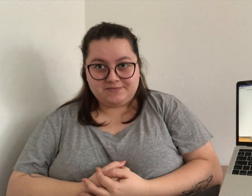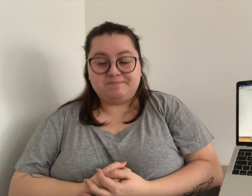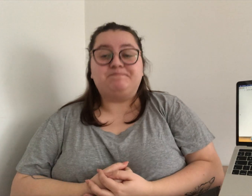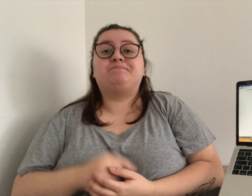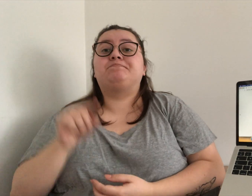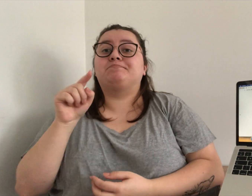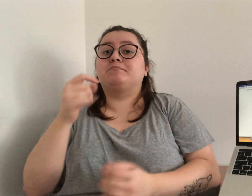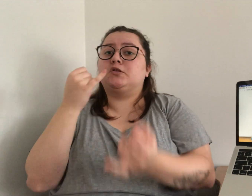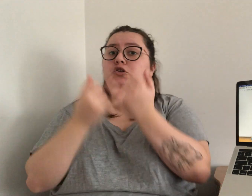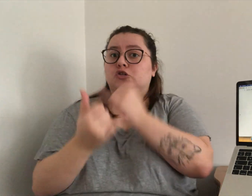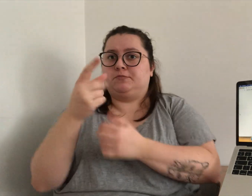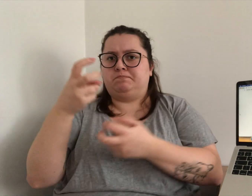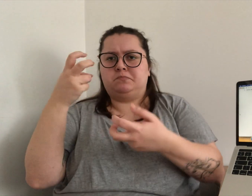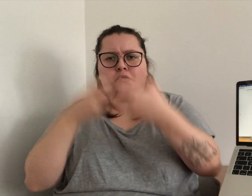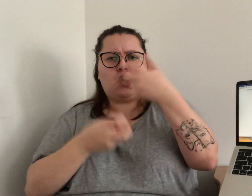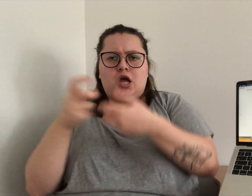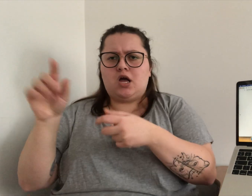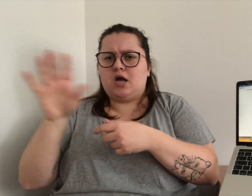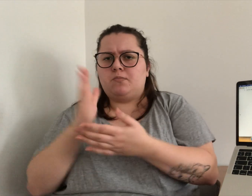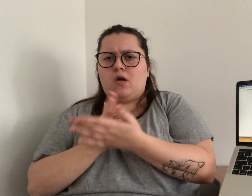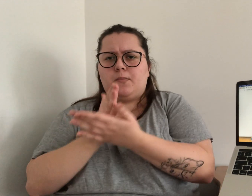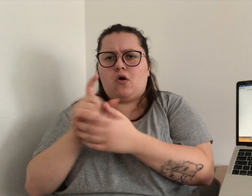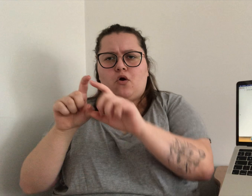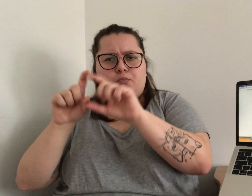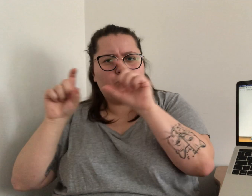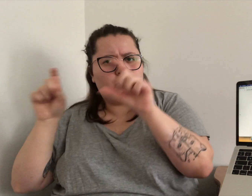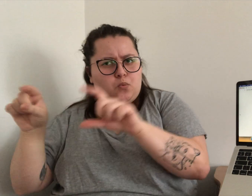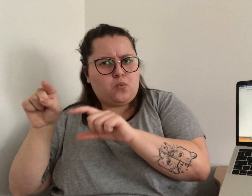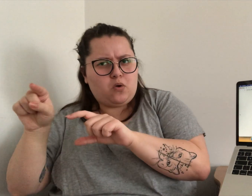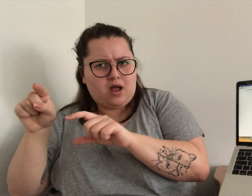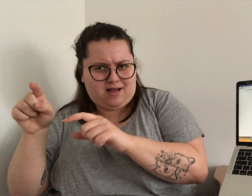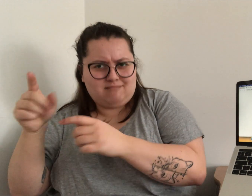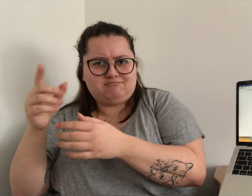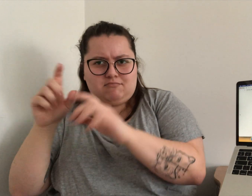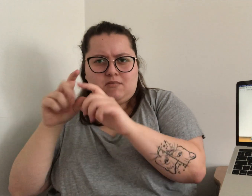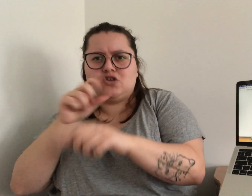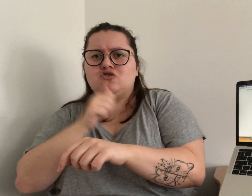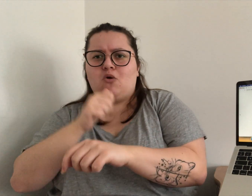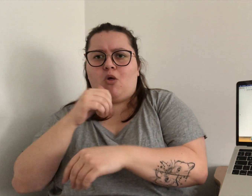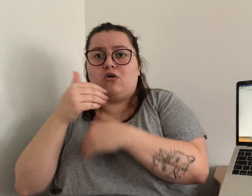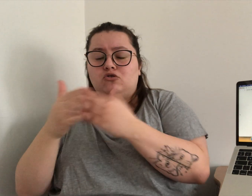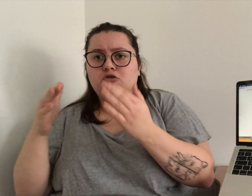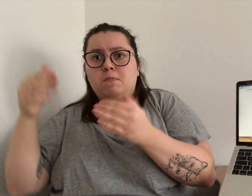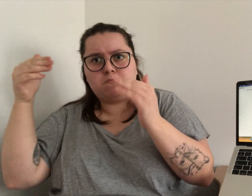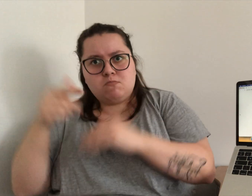W przypadku problemów związanych z obsługą automatu